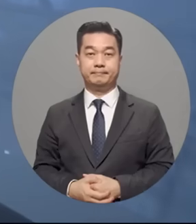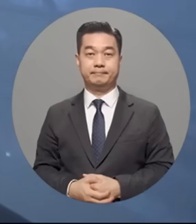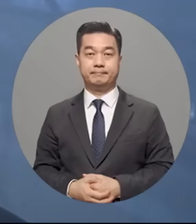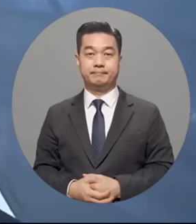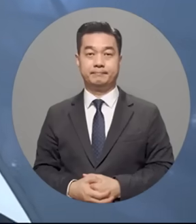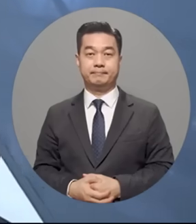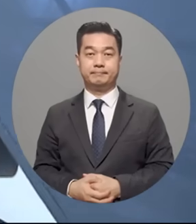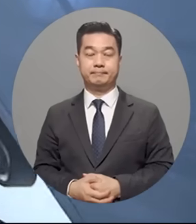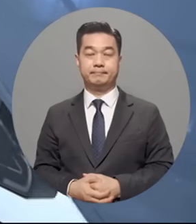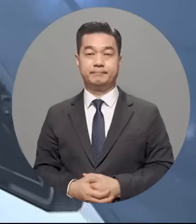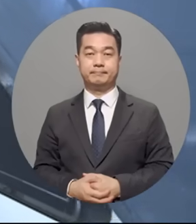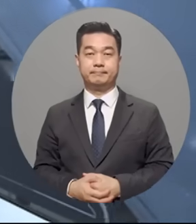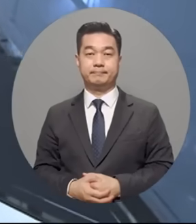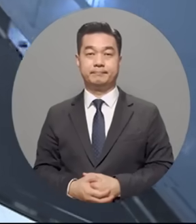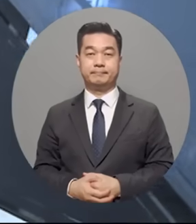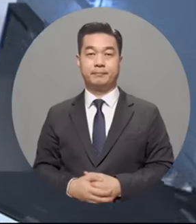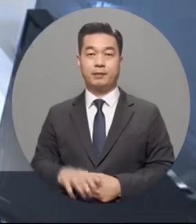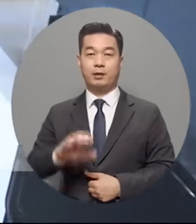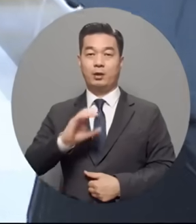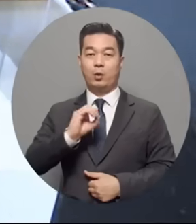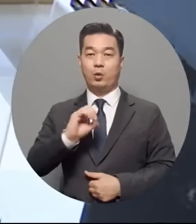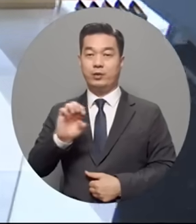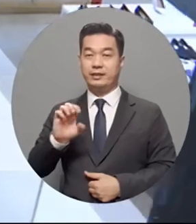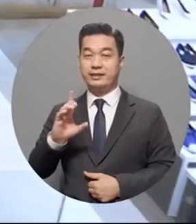이어서 박진준 기자가 취재했습니다.